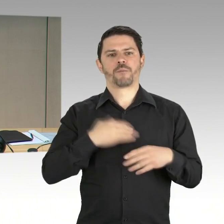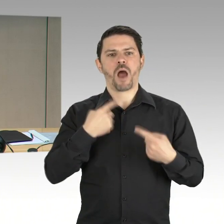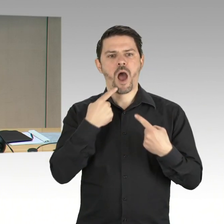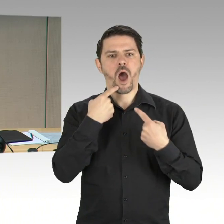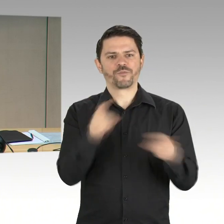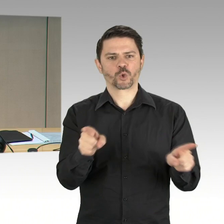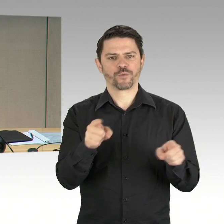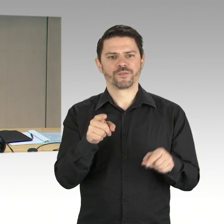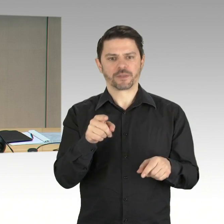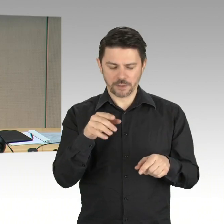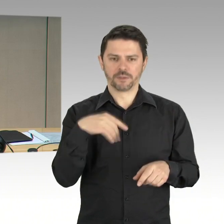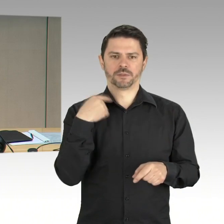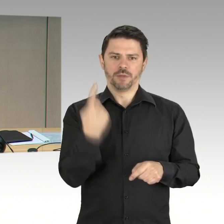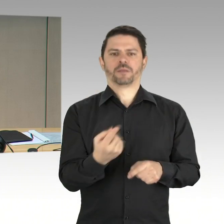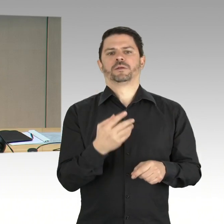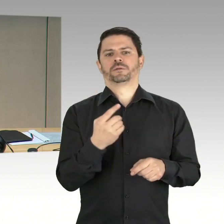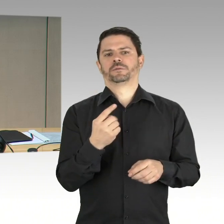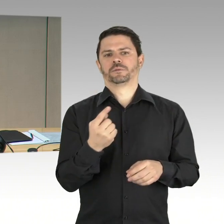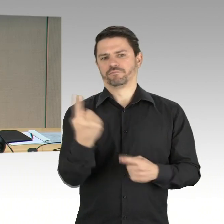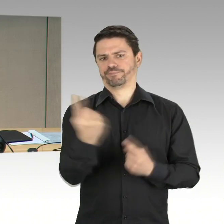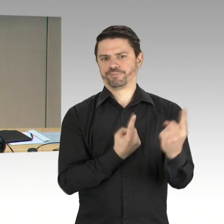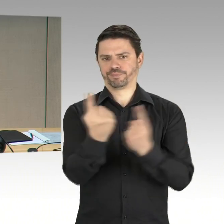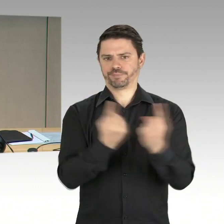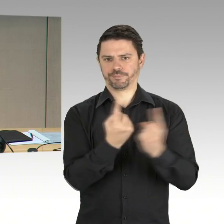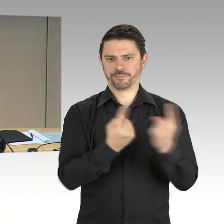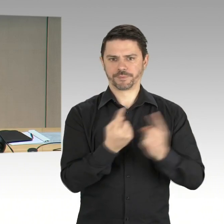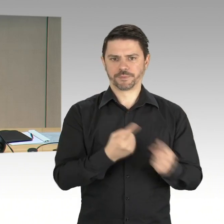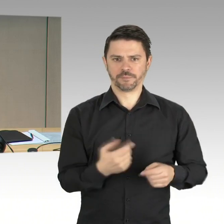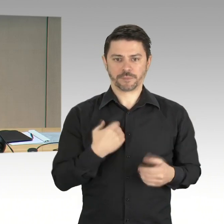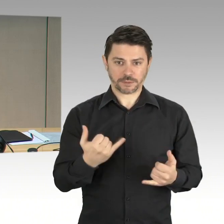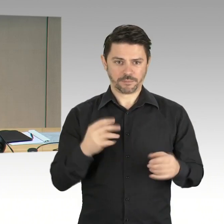die Namen der Abgeordneten aufrufen. Ich weise noch mal darauf hin,